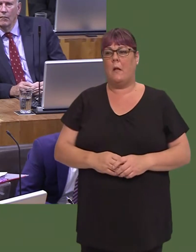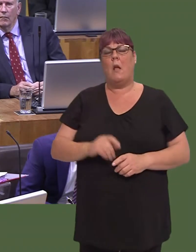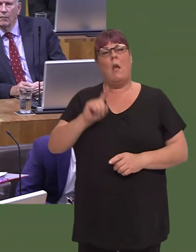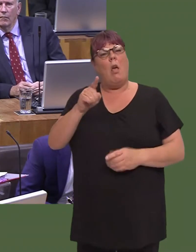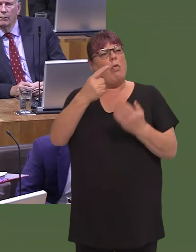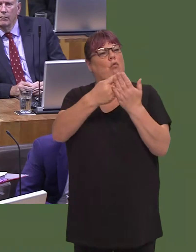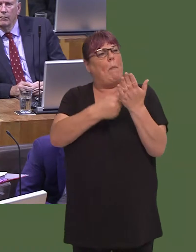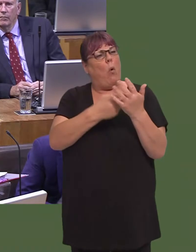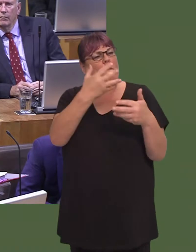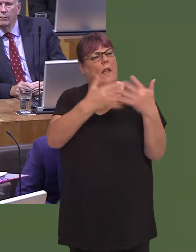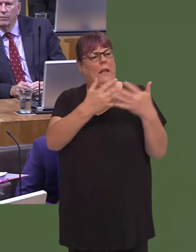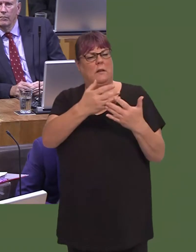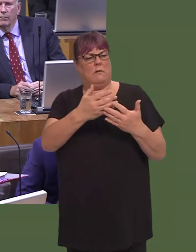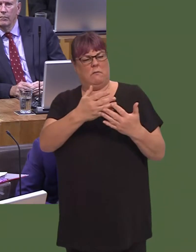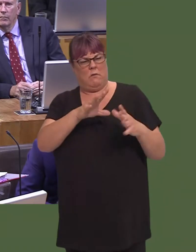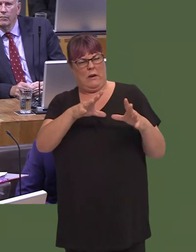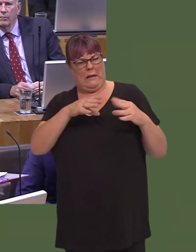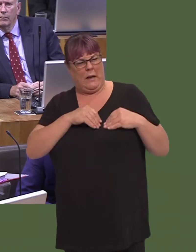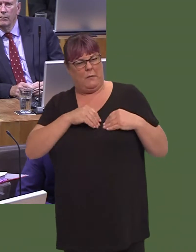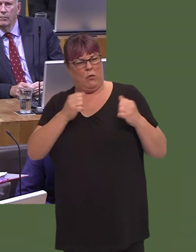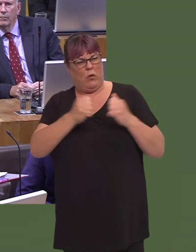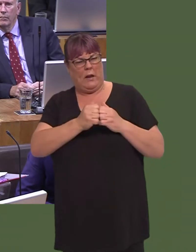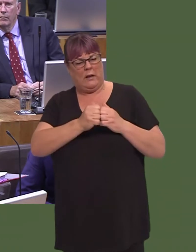Cymru roi blaenoriaeth, egni a brwdfrydedd i'r dasg o ddatblygu Parc Bryn Cegin?